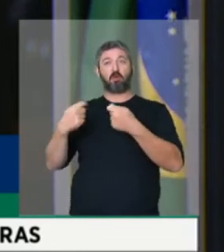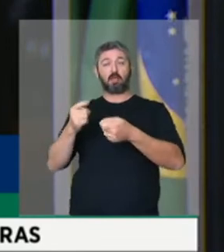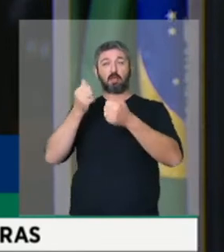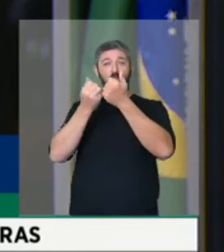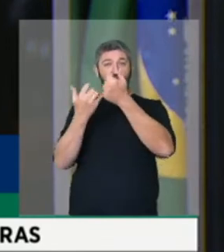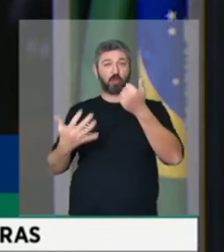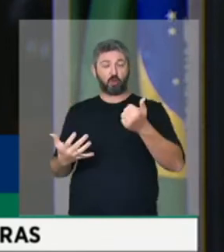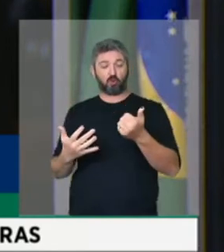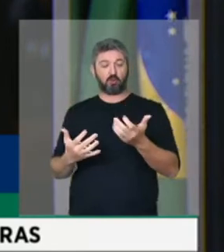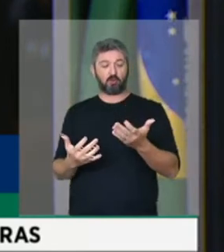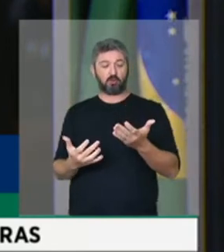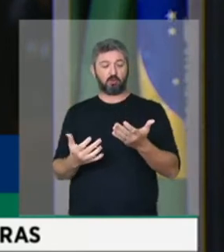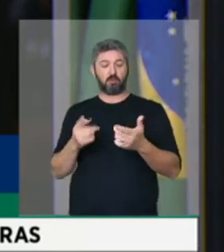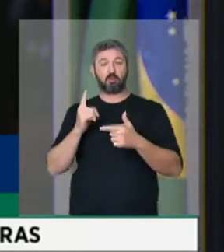DEPUTADO BOHN GASS, SÓ 10%, JUSTAMENTE PARA QUE OS OUTROS